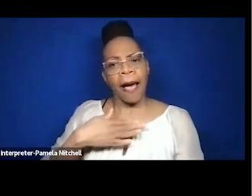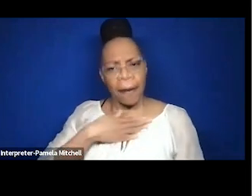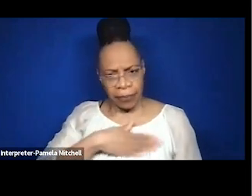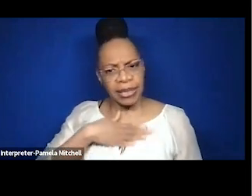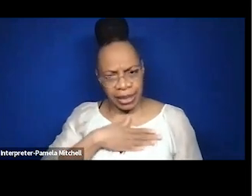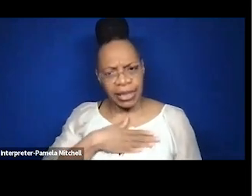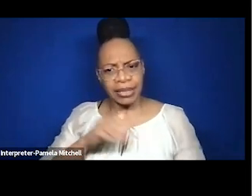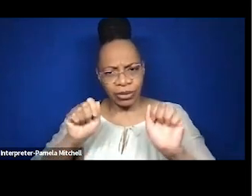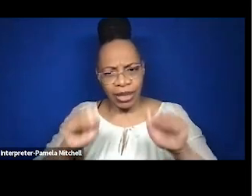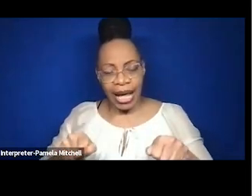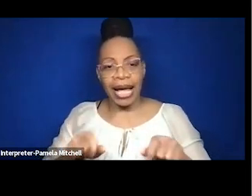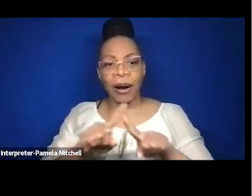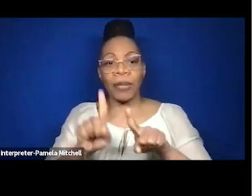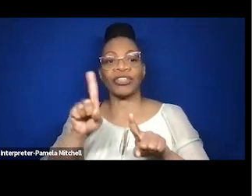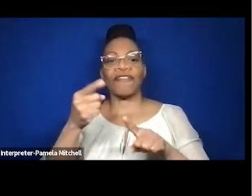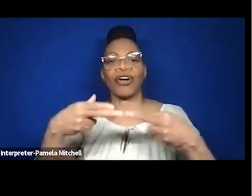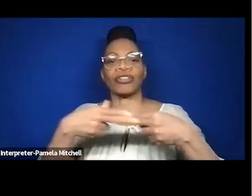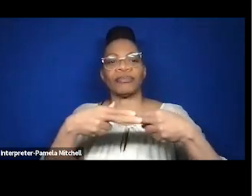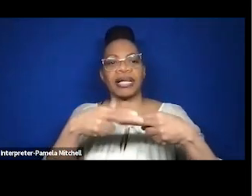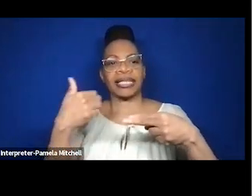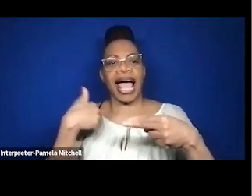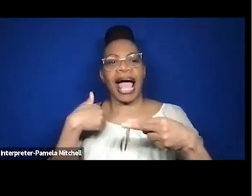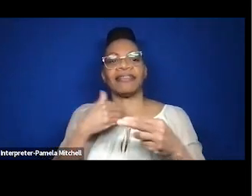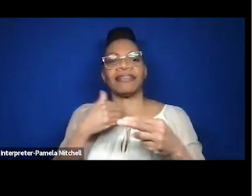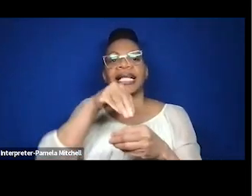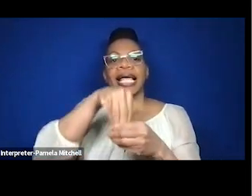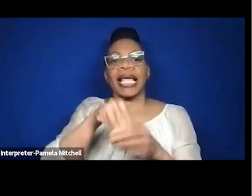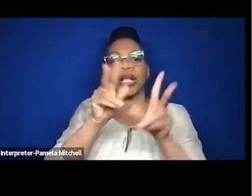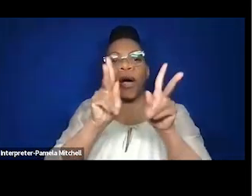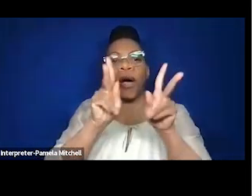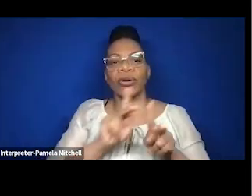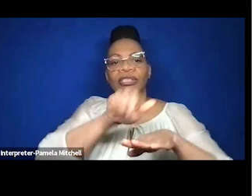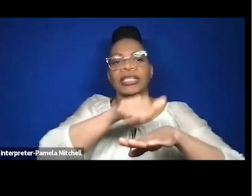Pero tengo tu primera diapositiva sobre las citas presenciales. [Jarita] Quiero agradecerles,